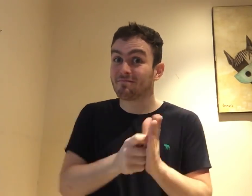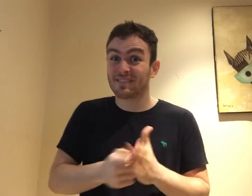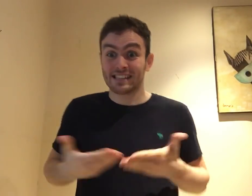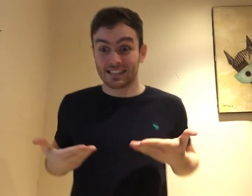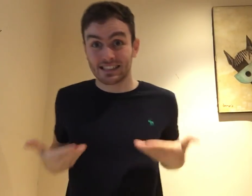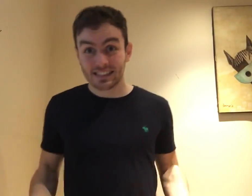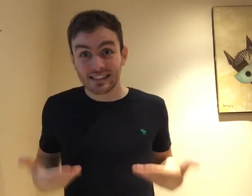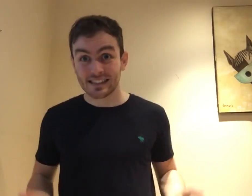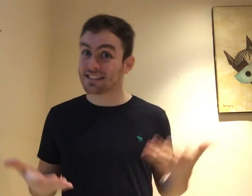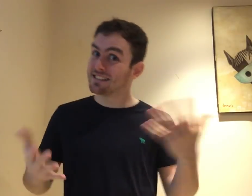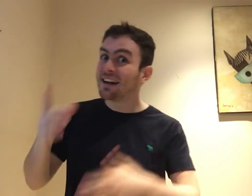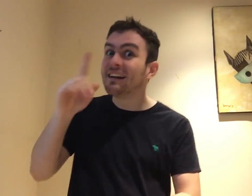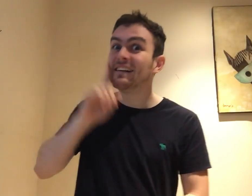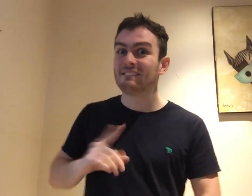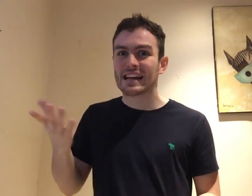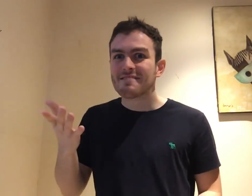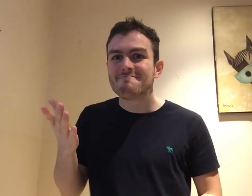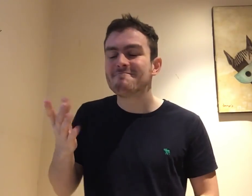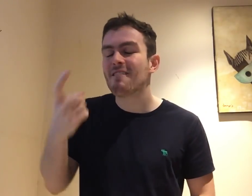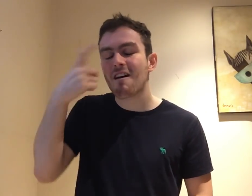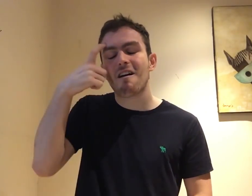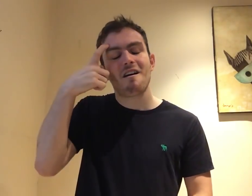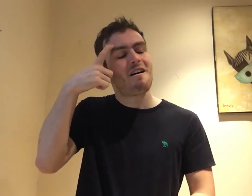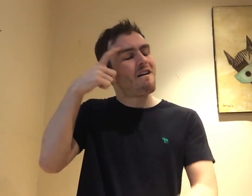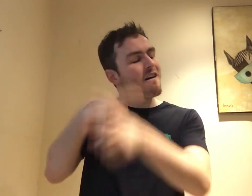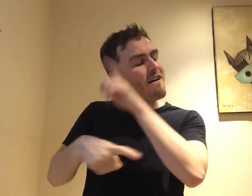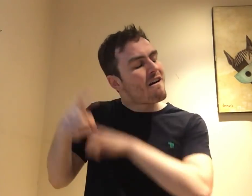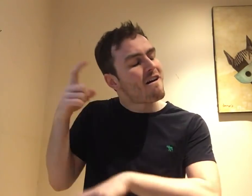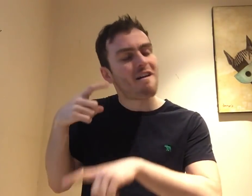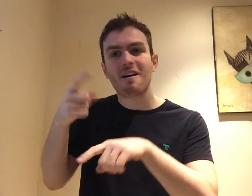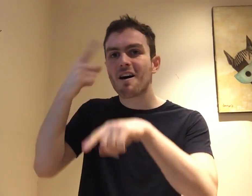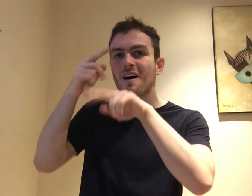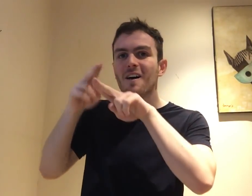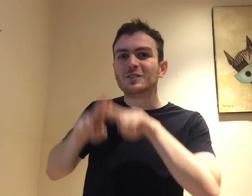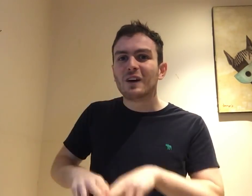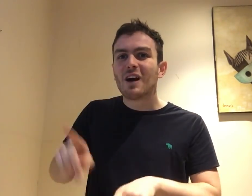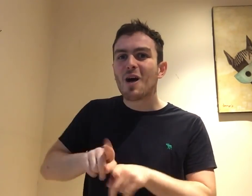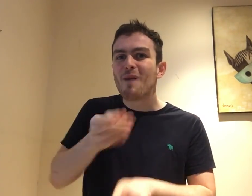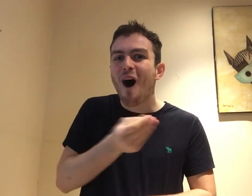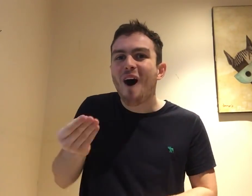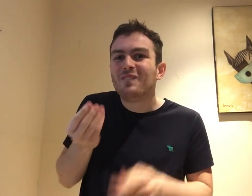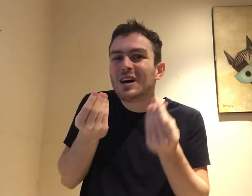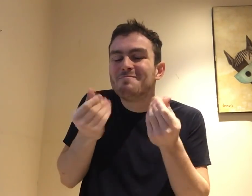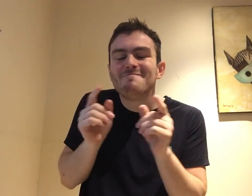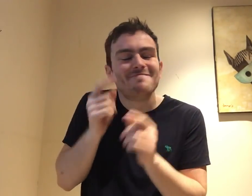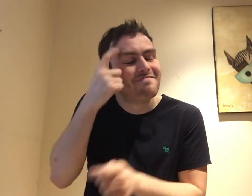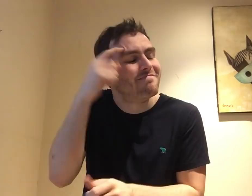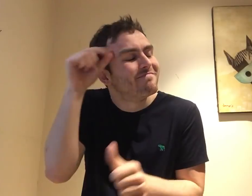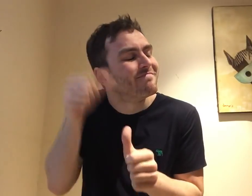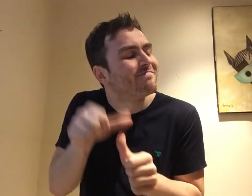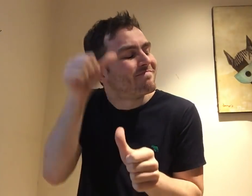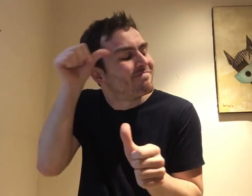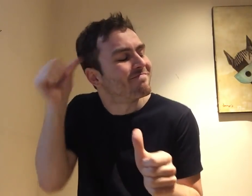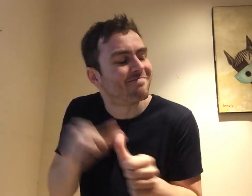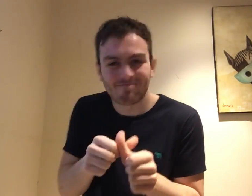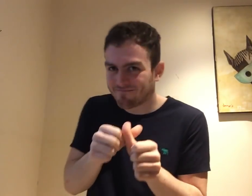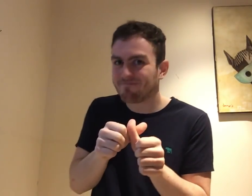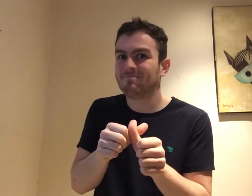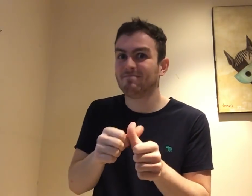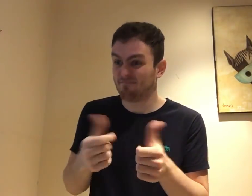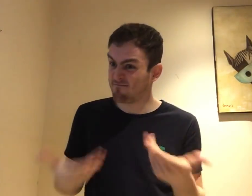Elle gardait un côté enfantin à chaque instant".